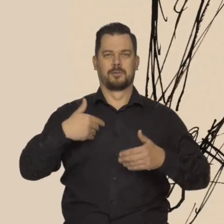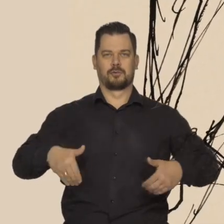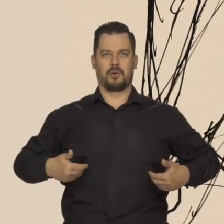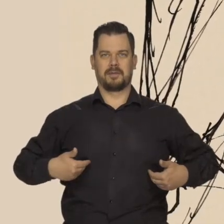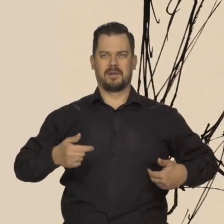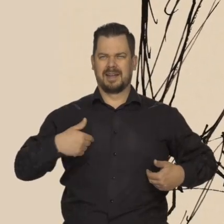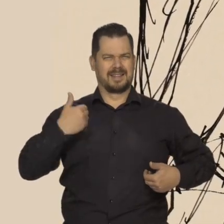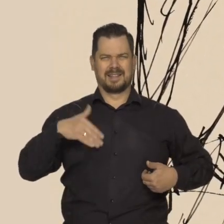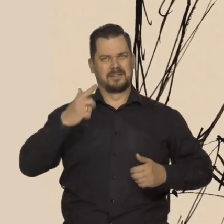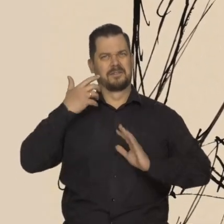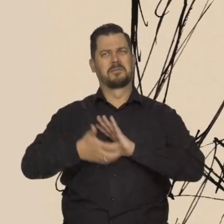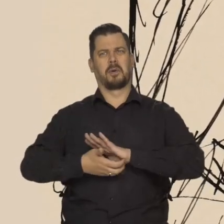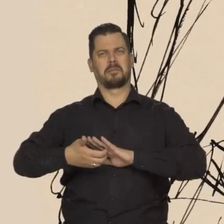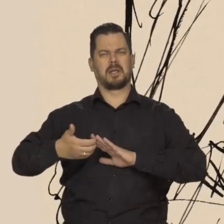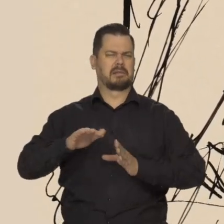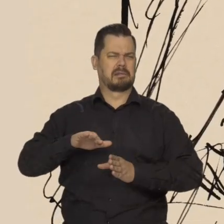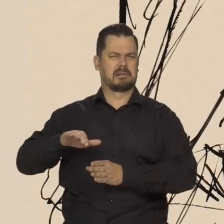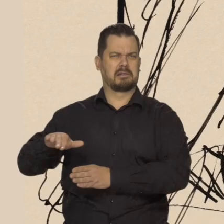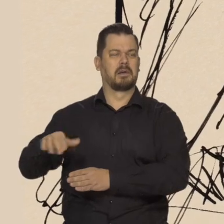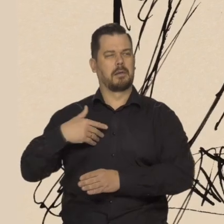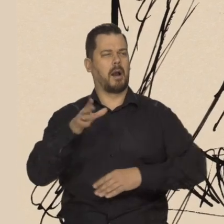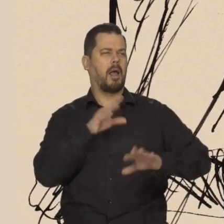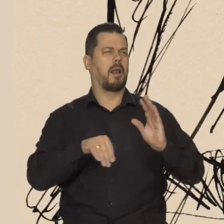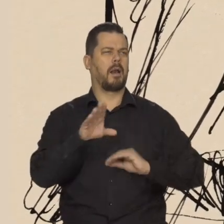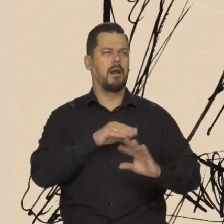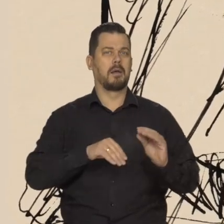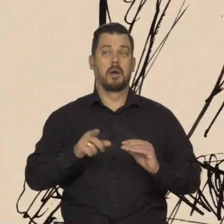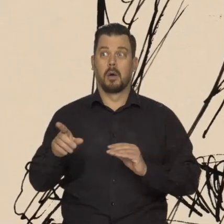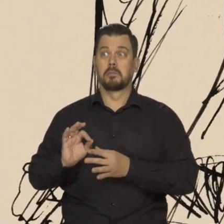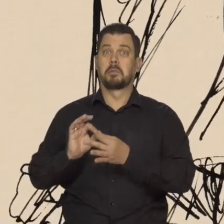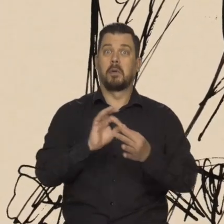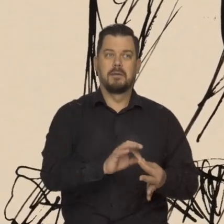ale ja się bałem przypominać o jego śmierci i wprowadzałem ją w błąd.